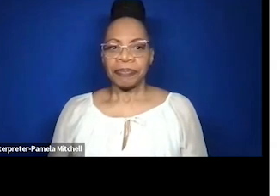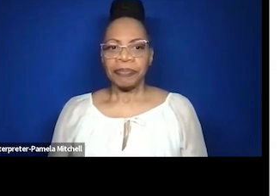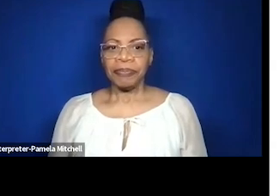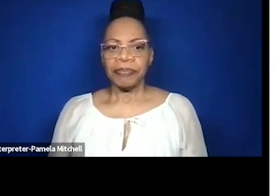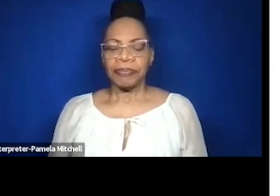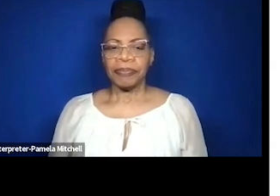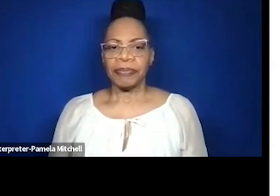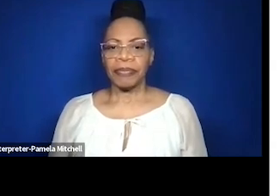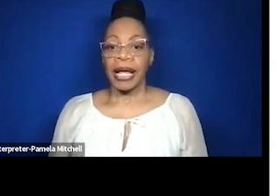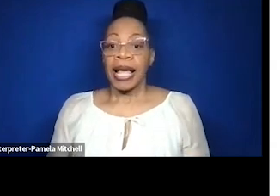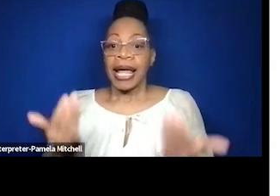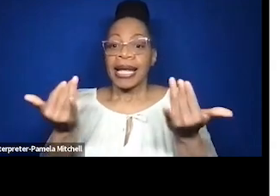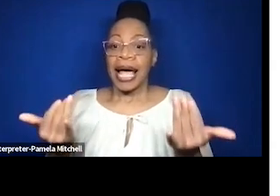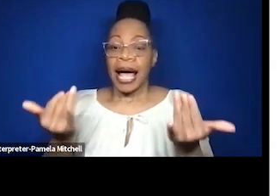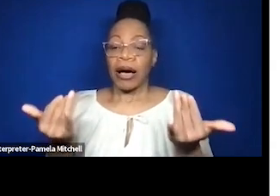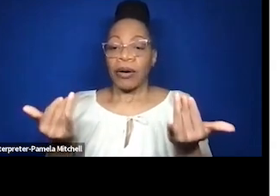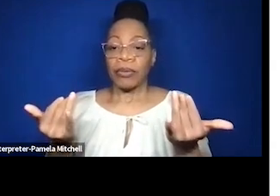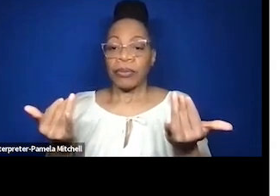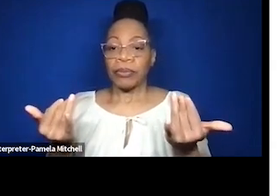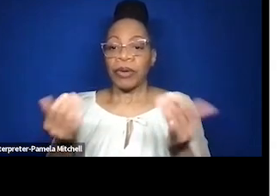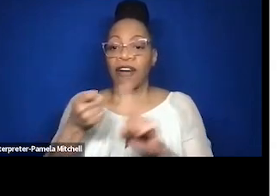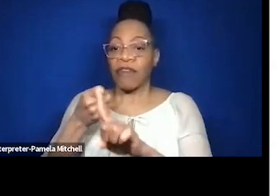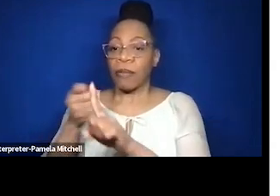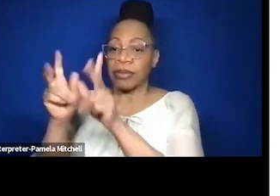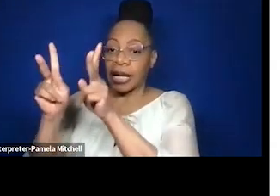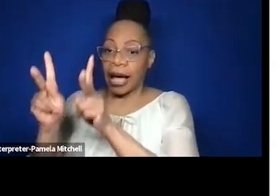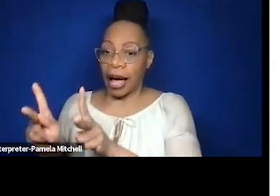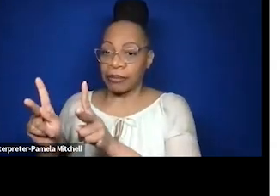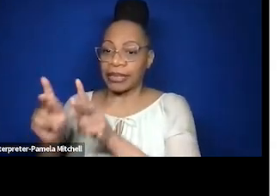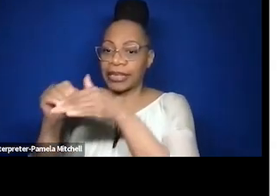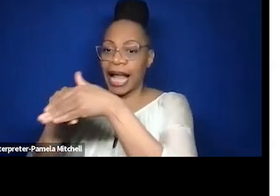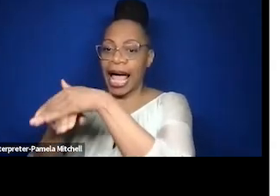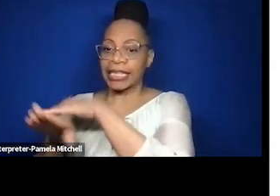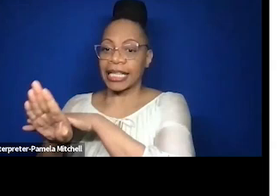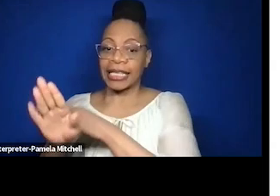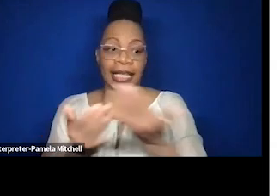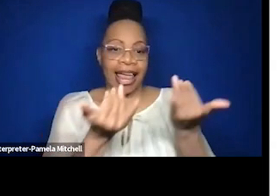Muy bien. Cambiando un poco desde el lado del solicitante y el acceso, se trata del representante.